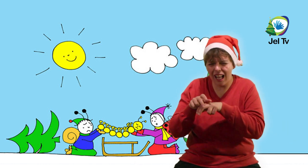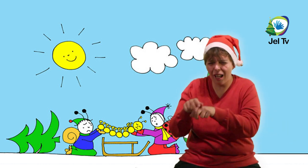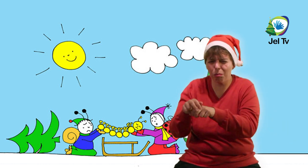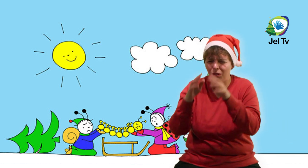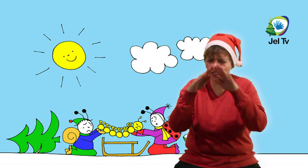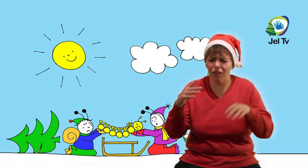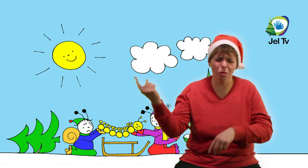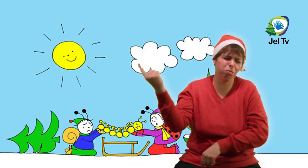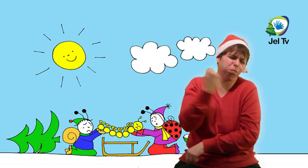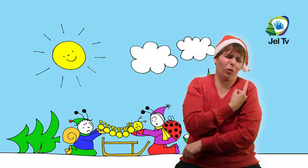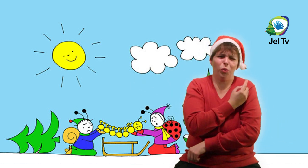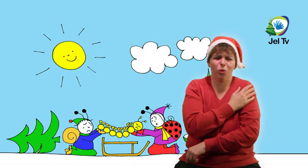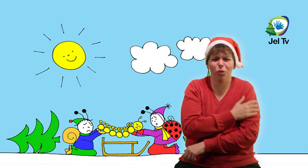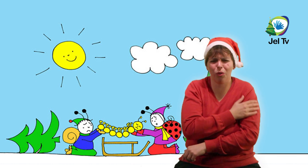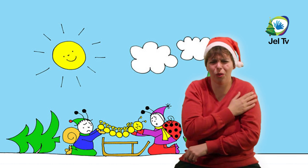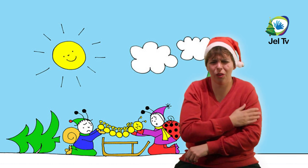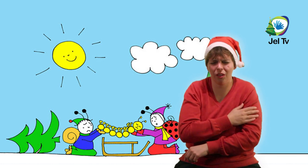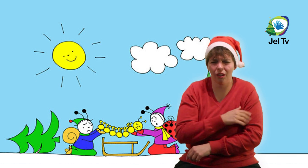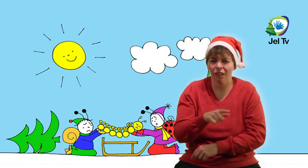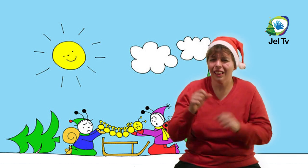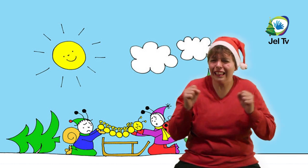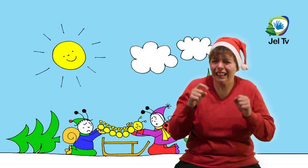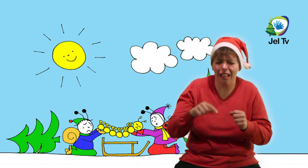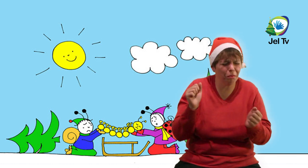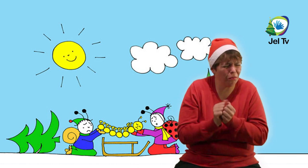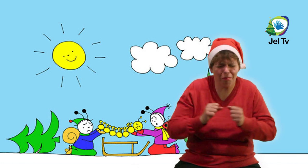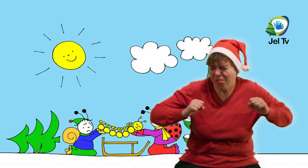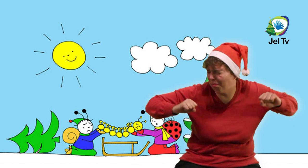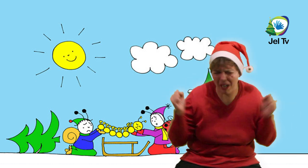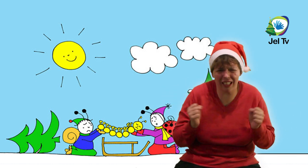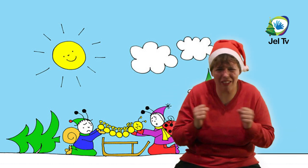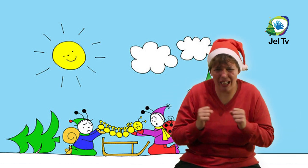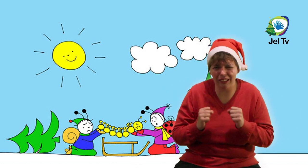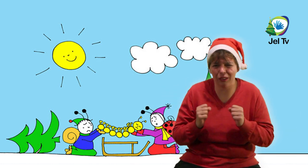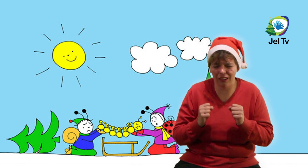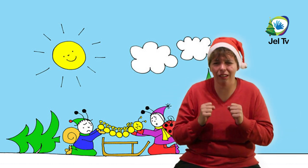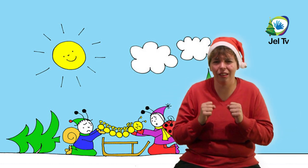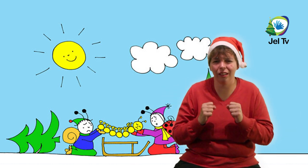Csúnyán megütötte magát, és biztosan meg is fázott ebben a hidegben.